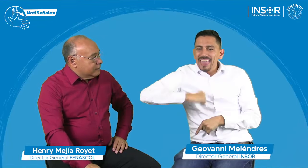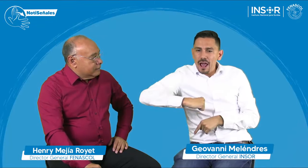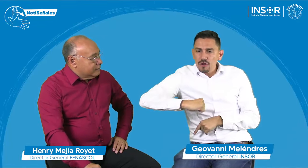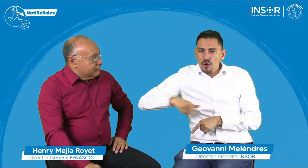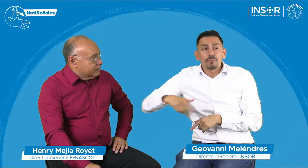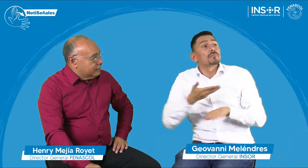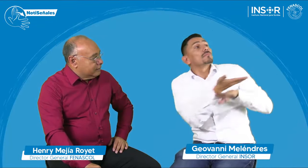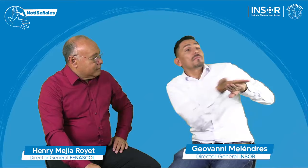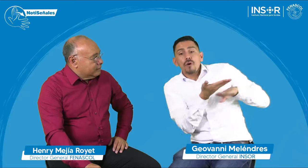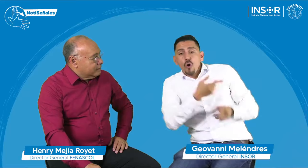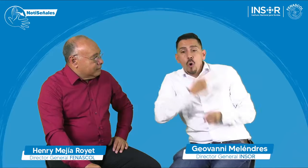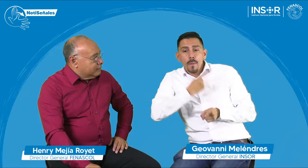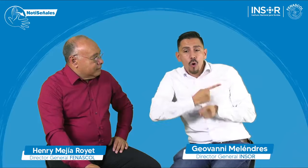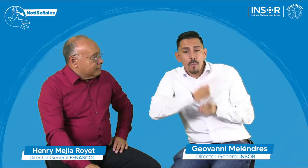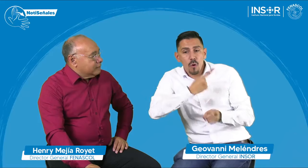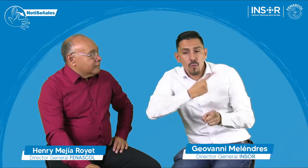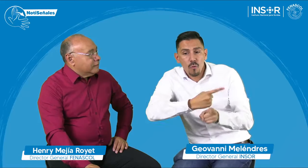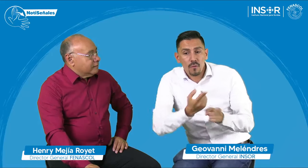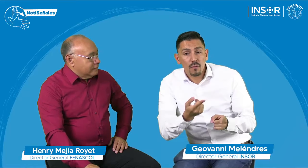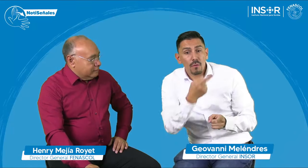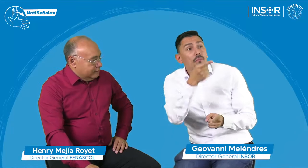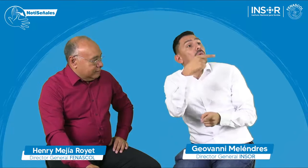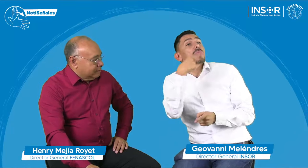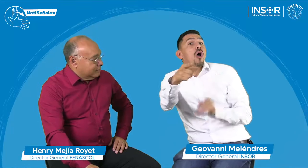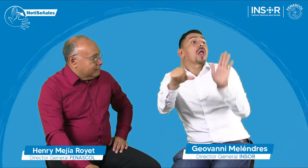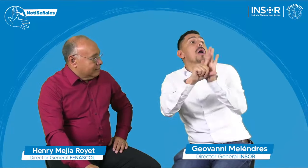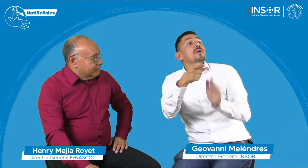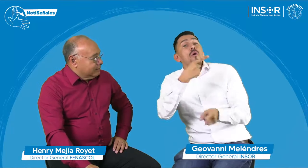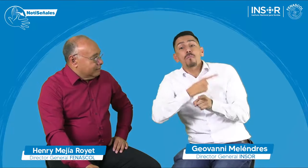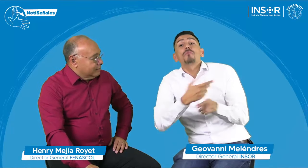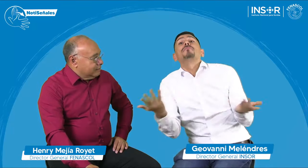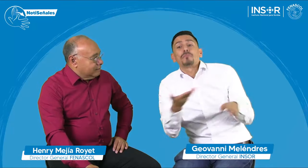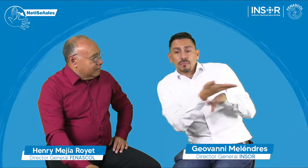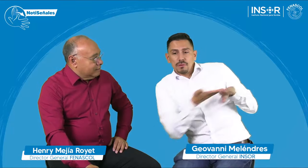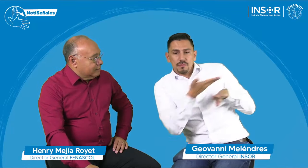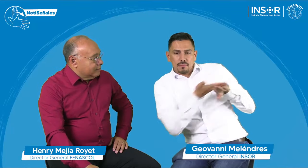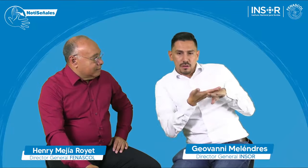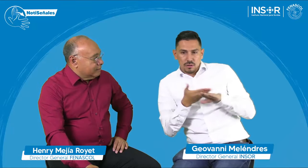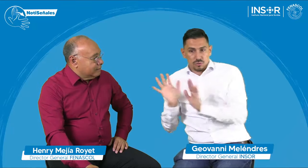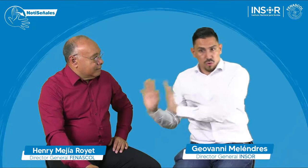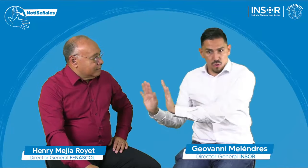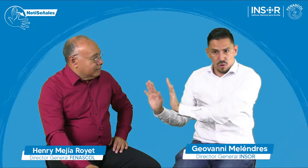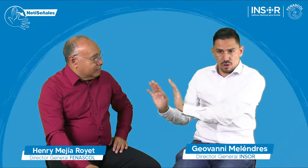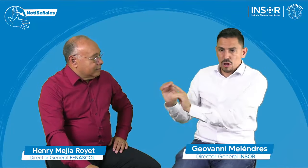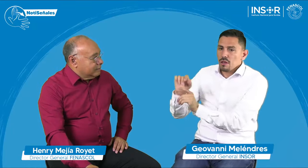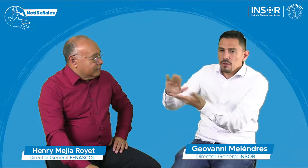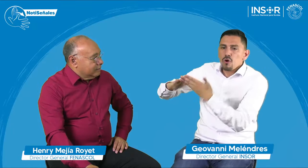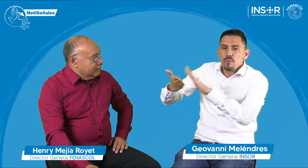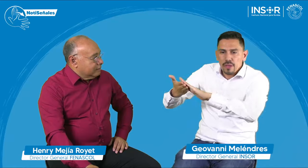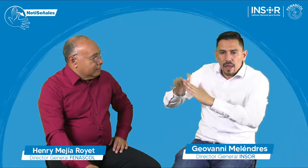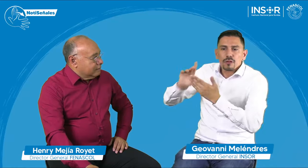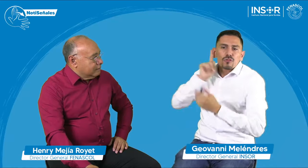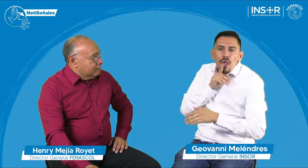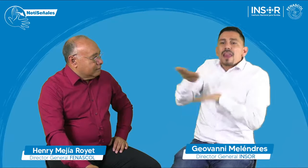del gobierno es la organización que vela por los derechos de